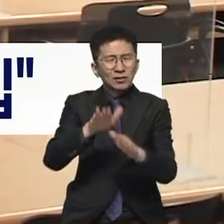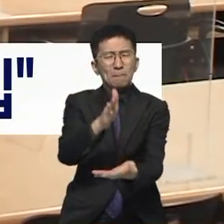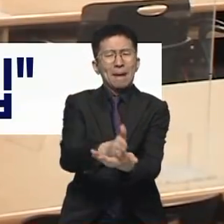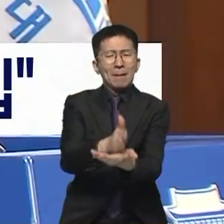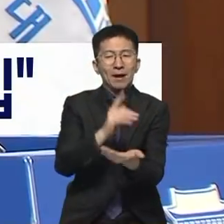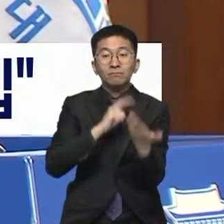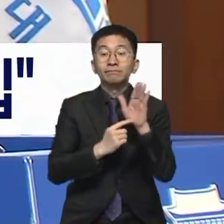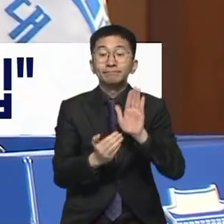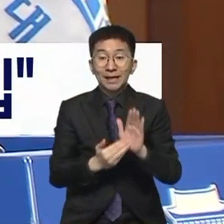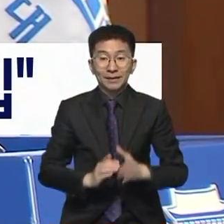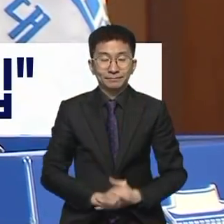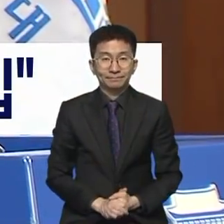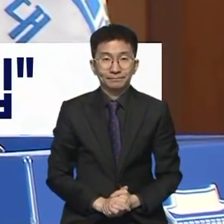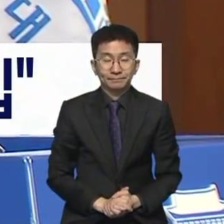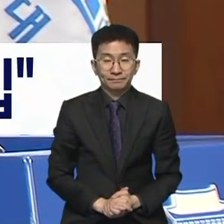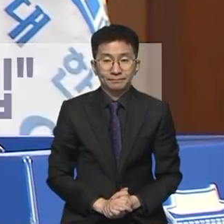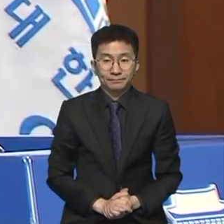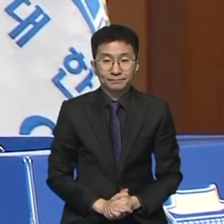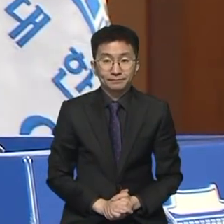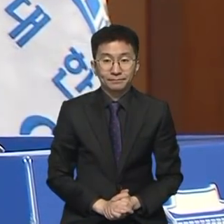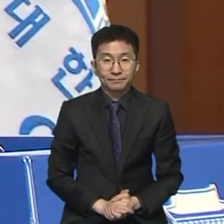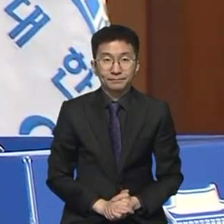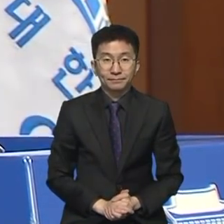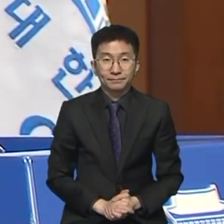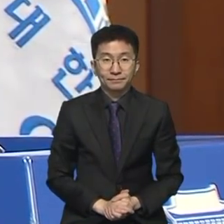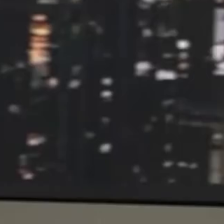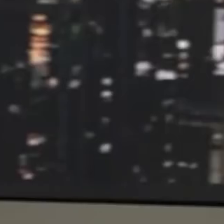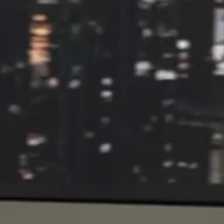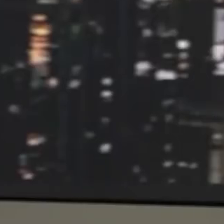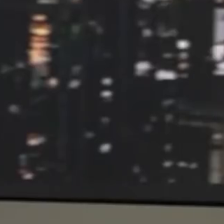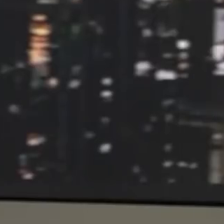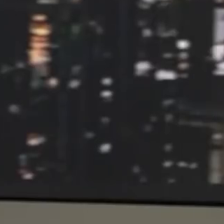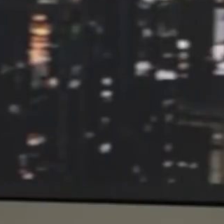걸어잠궜습니다. SBS 한세현입니다.